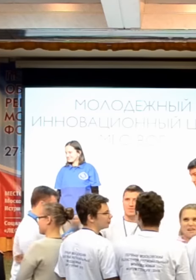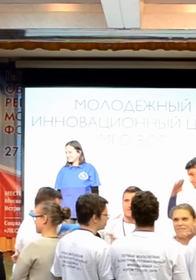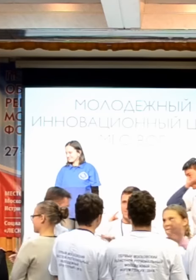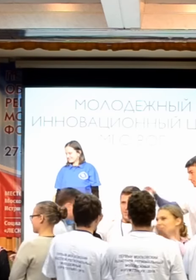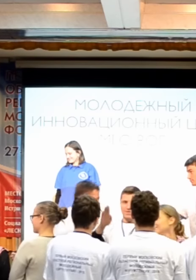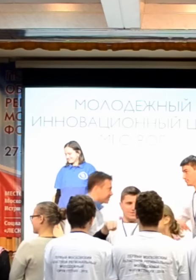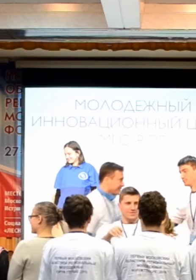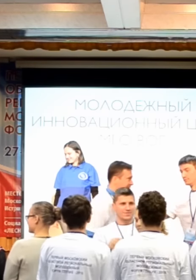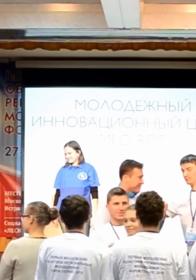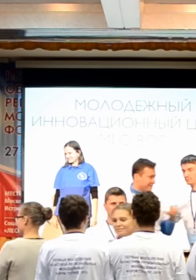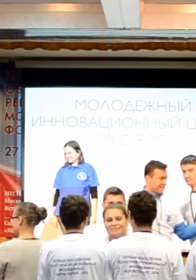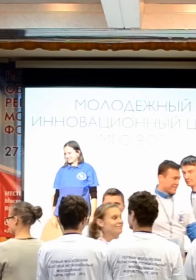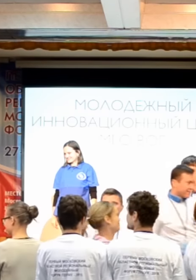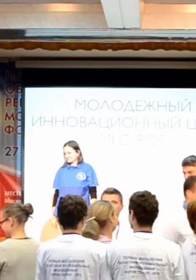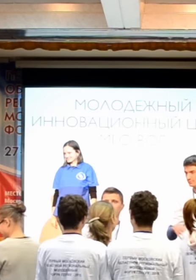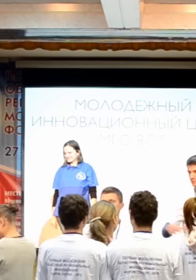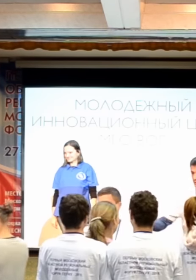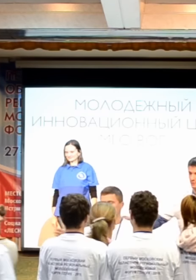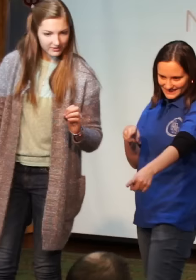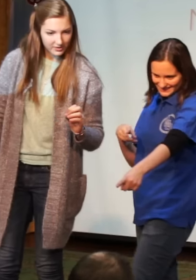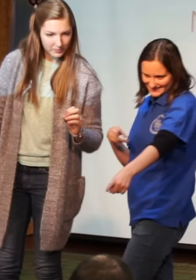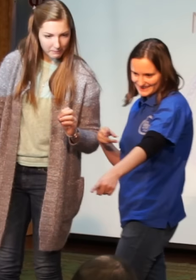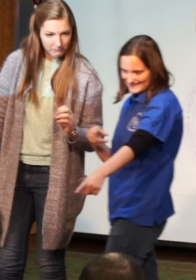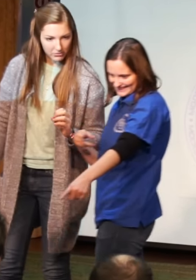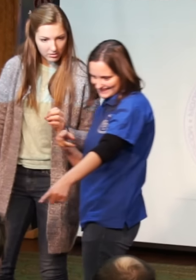Т.Романцова рассказала о специфике работы МИЦ,